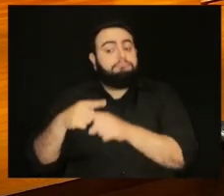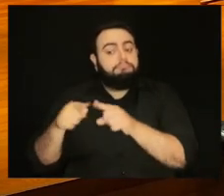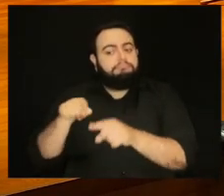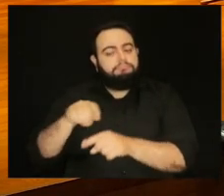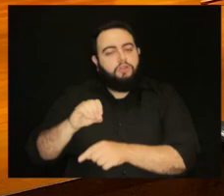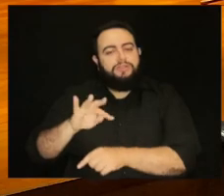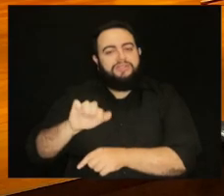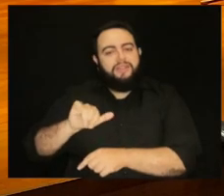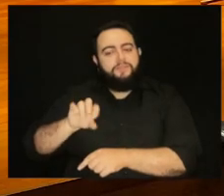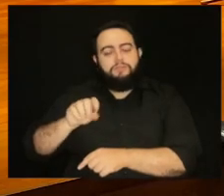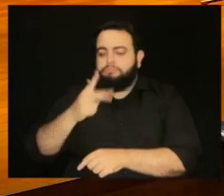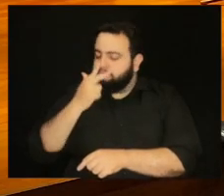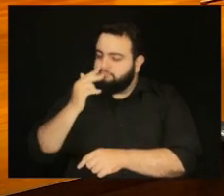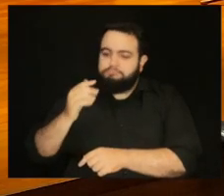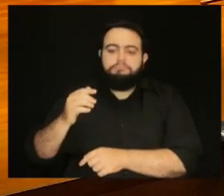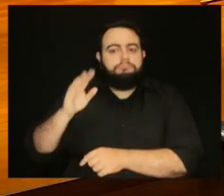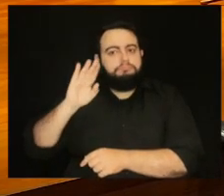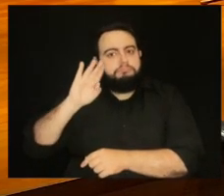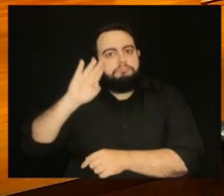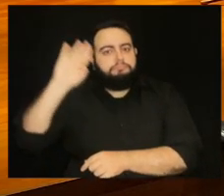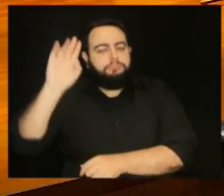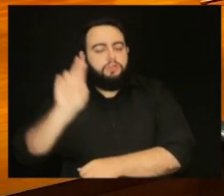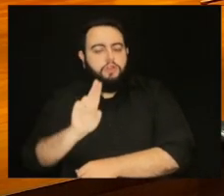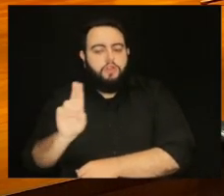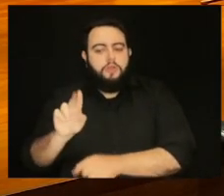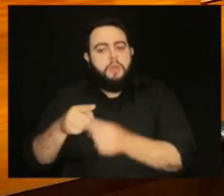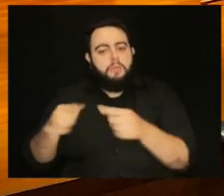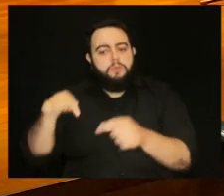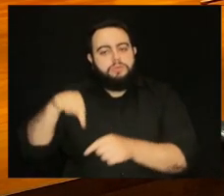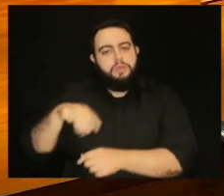um nome fundamental da música de Porto Alegre nesse momento. Tudo que aconteceu na música de